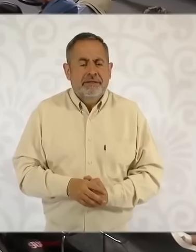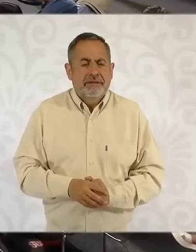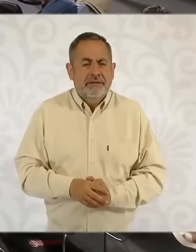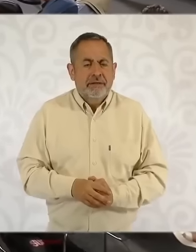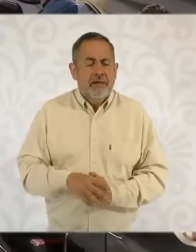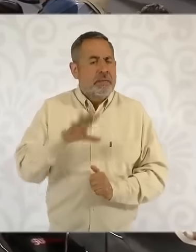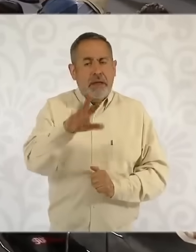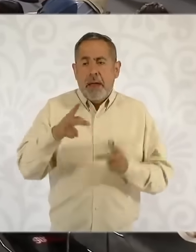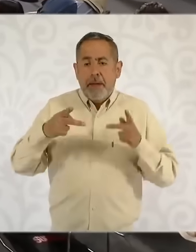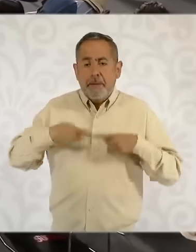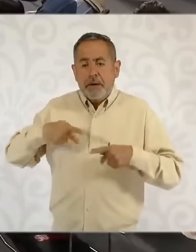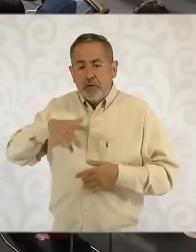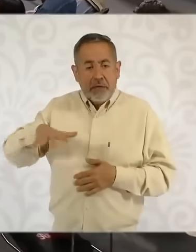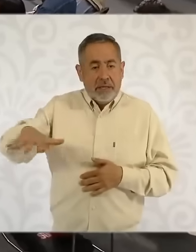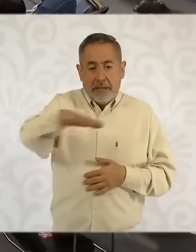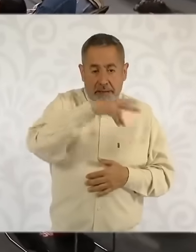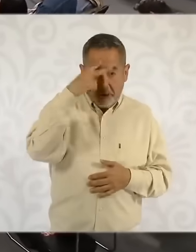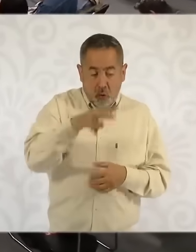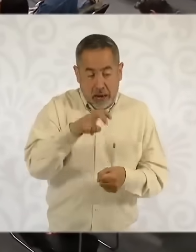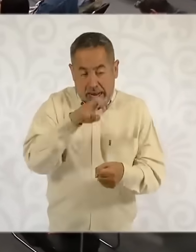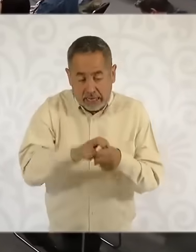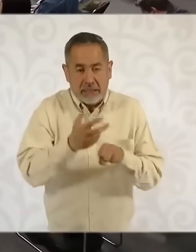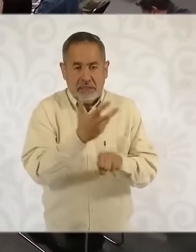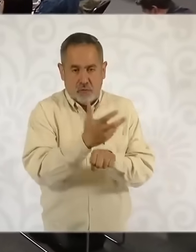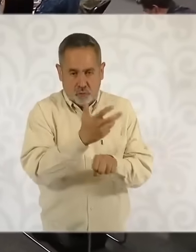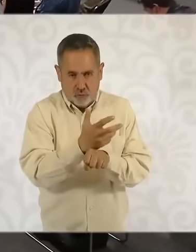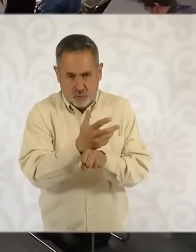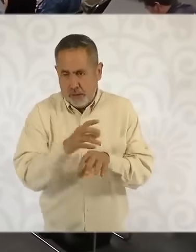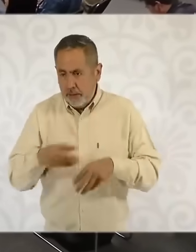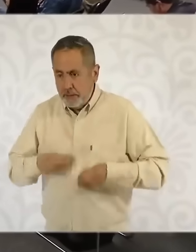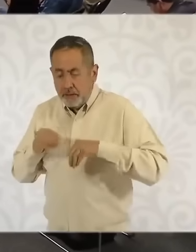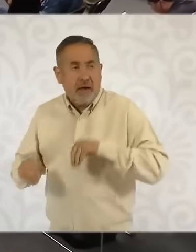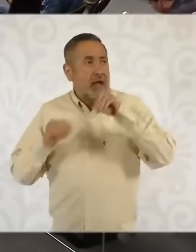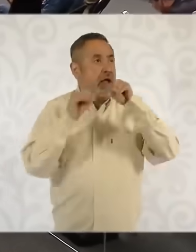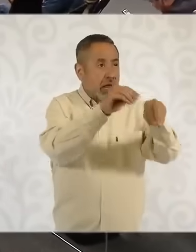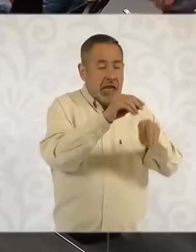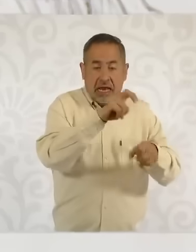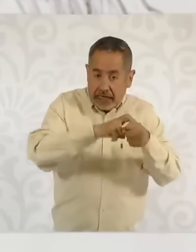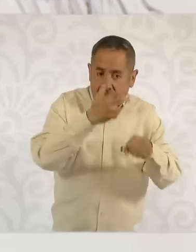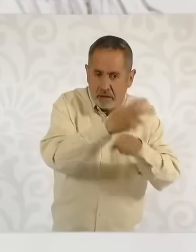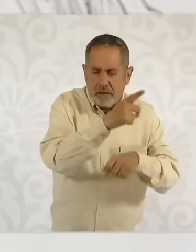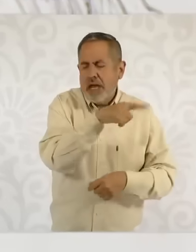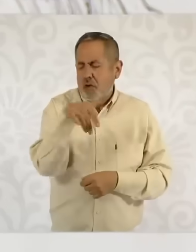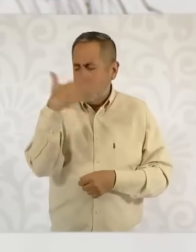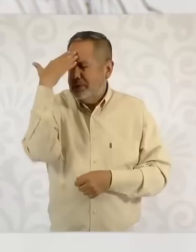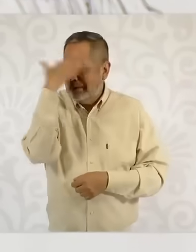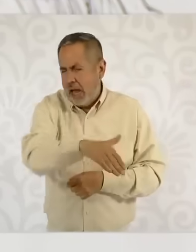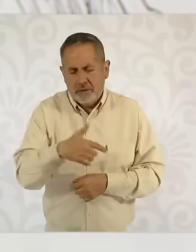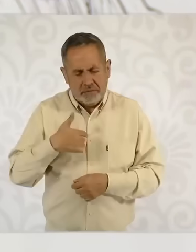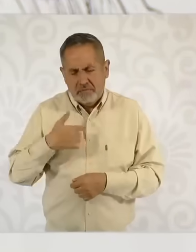el pueblo de México en Estados Unidos o los mexicanos en Estados Unidos lo saben